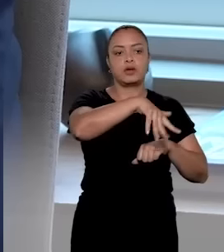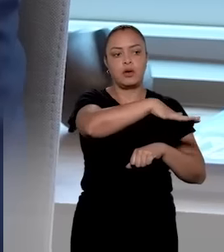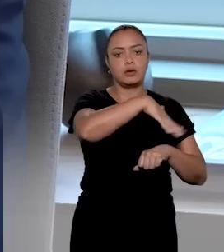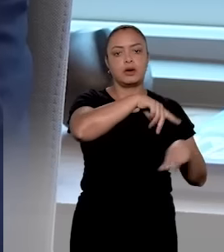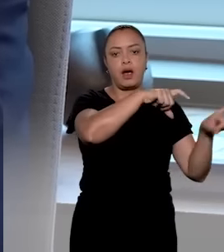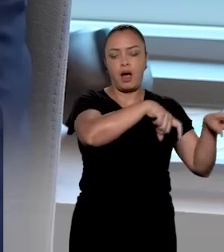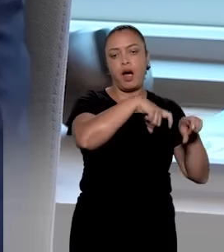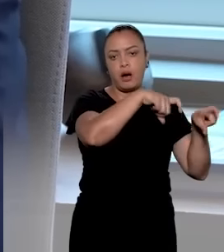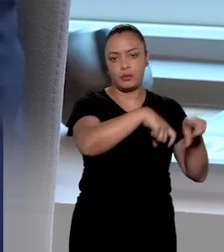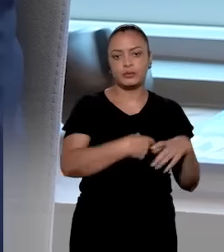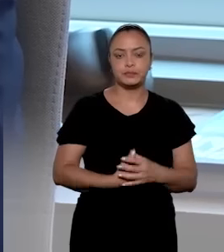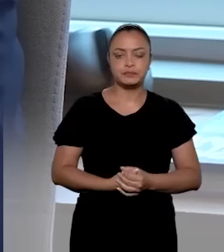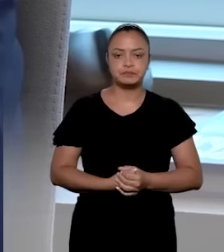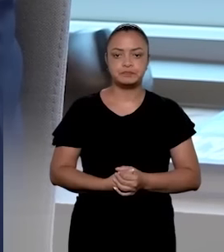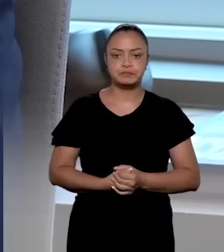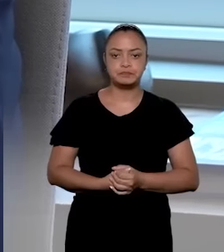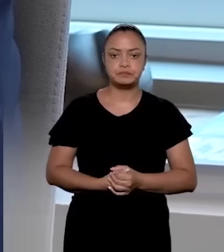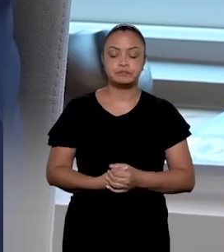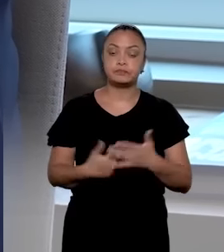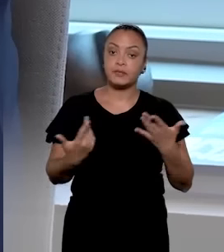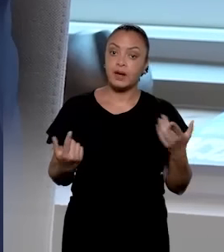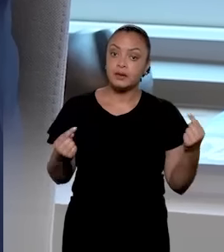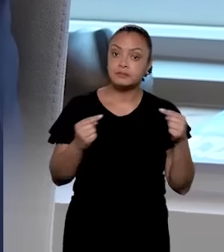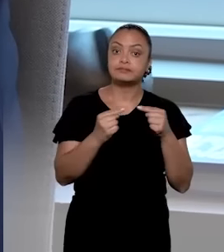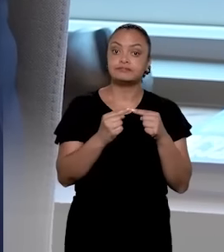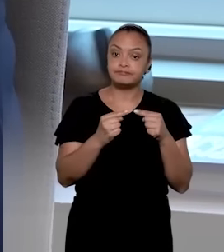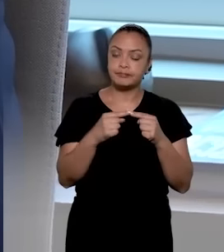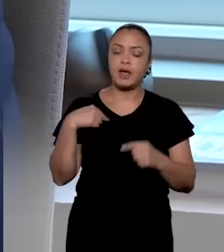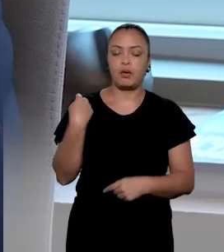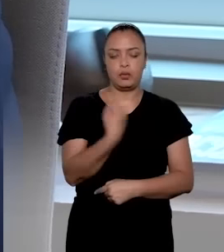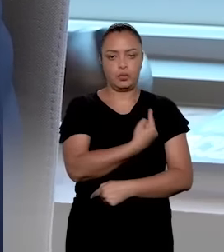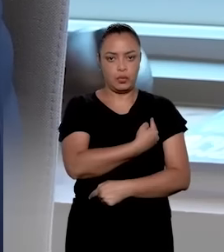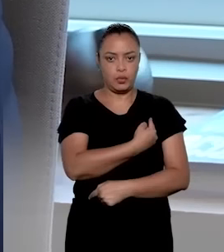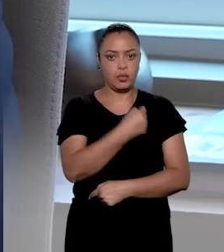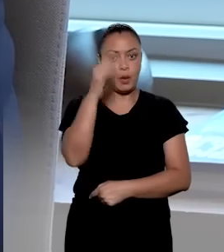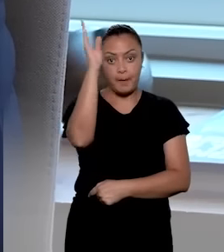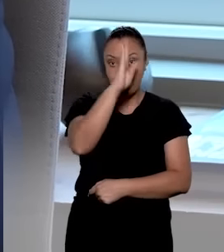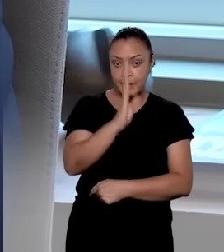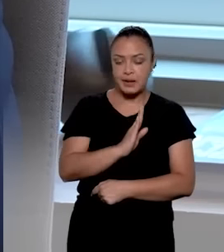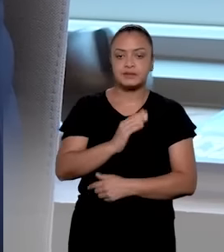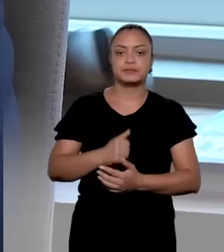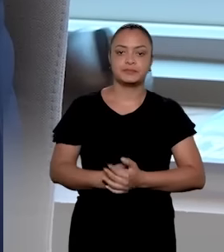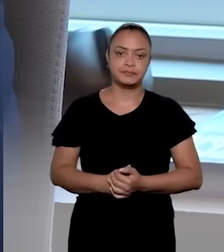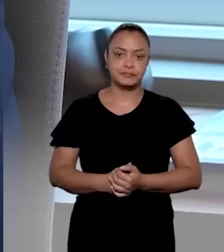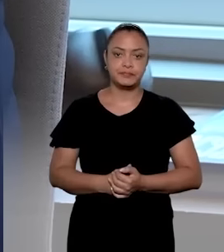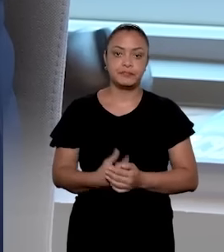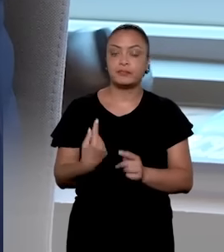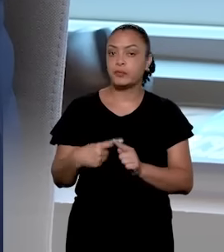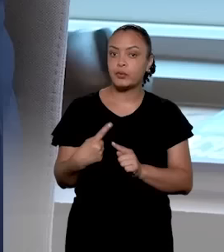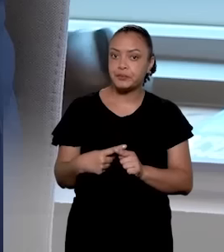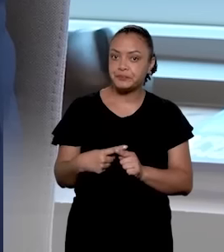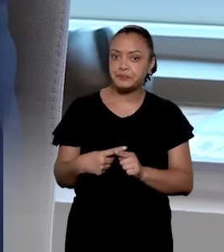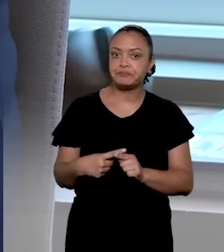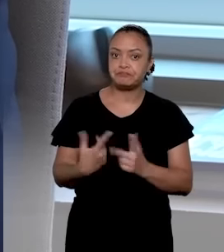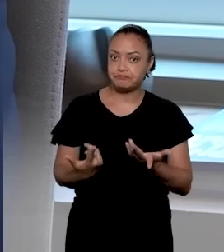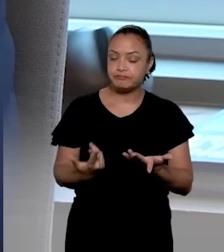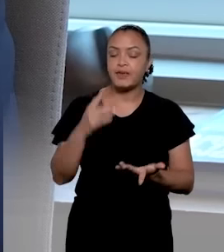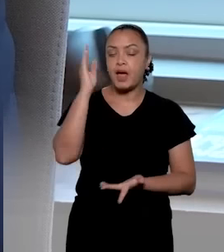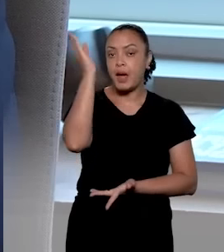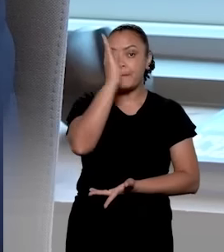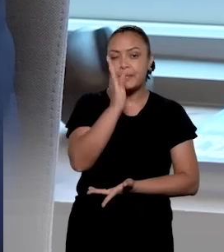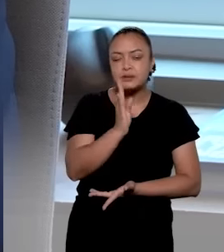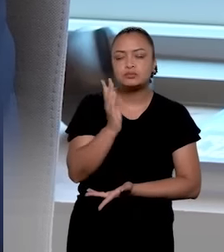E isso tudo tem muito a ver conosco, Brasil, porque o Brasil foi o país que conseguiu